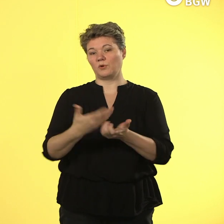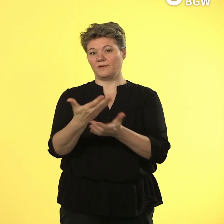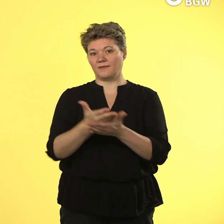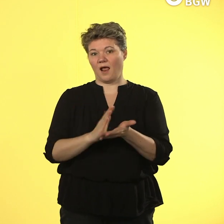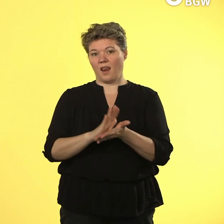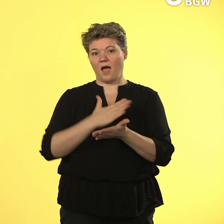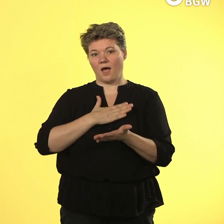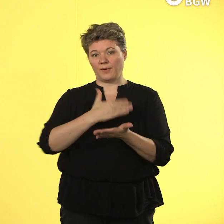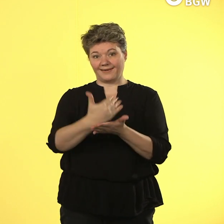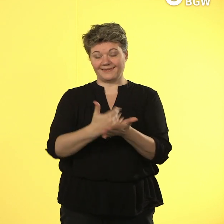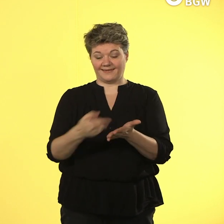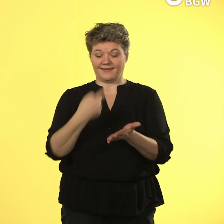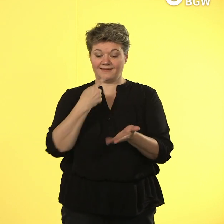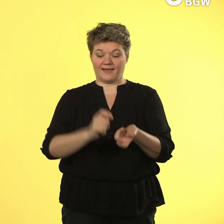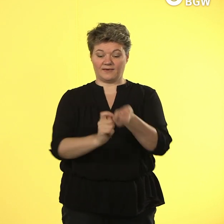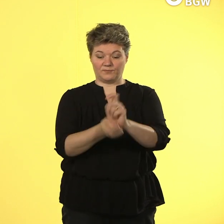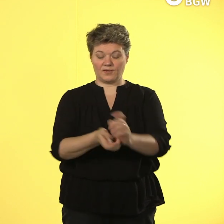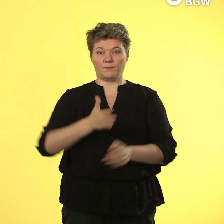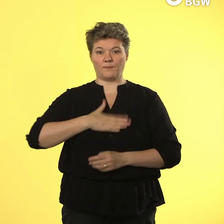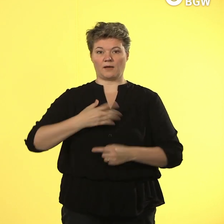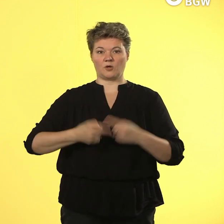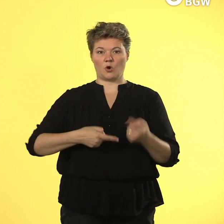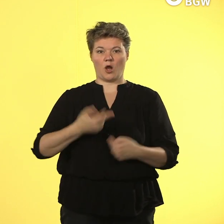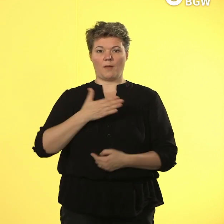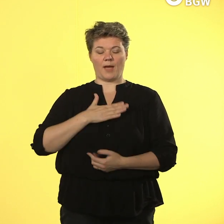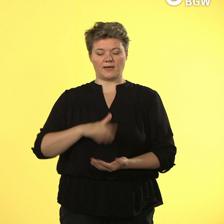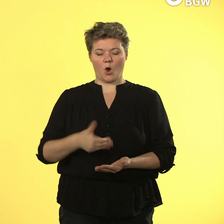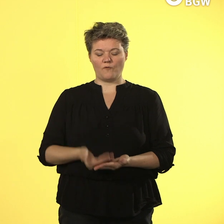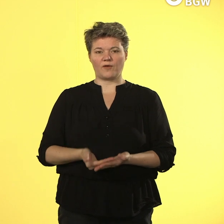D. h., es geht darum, dass ich am beiseite trete